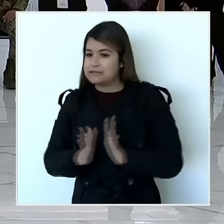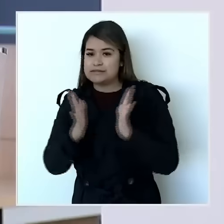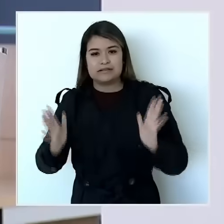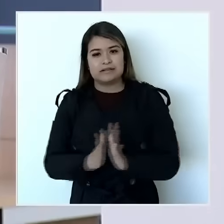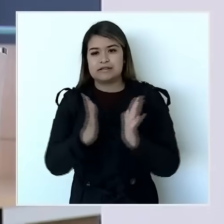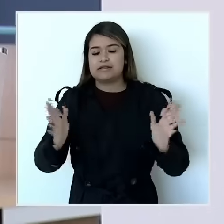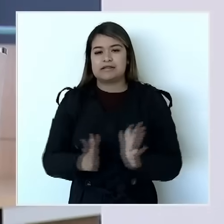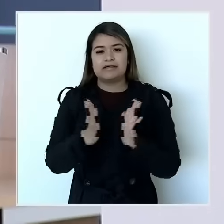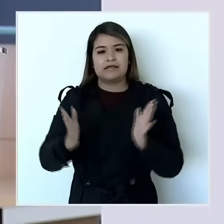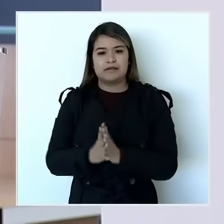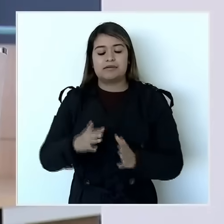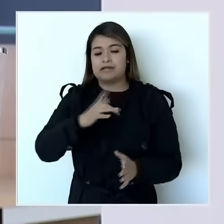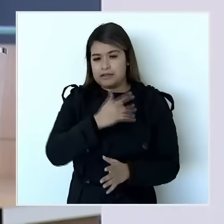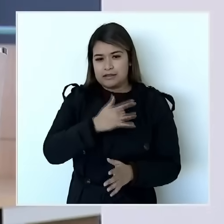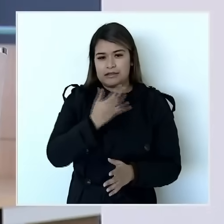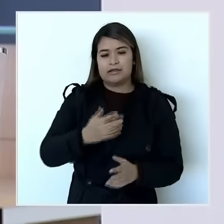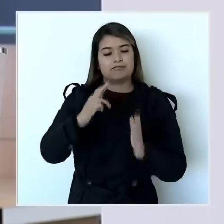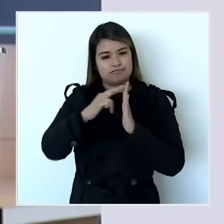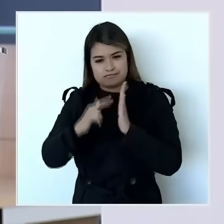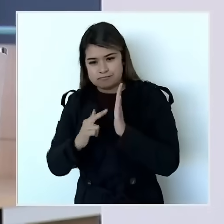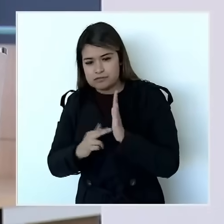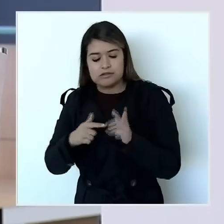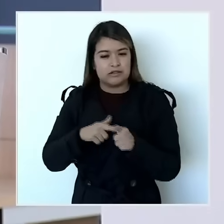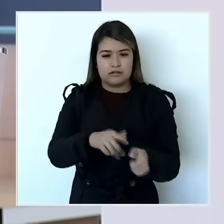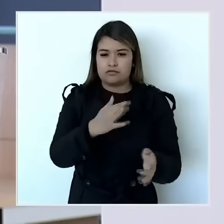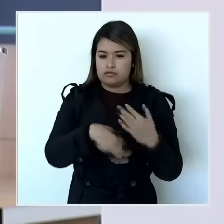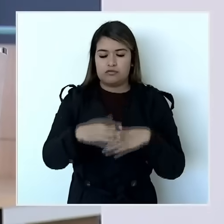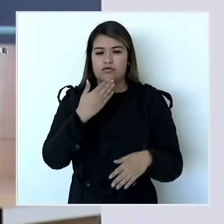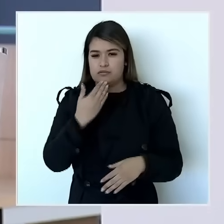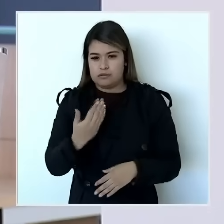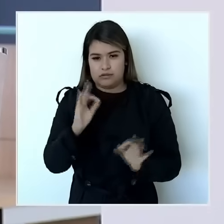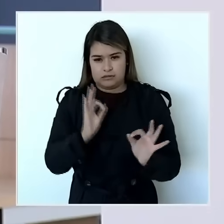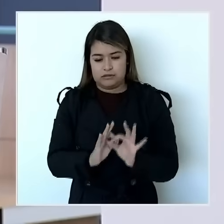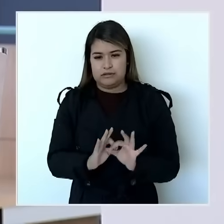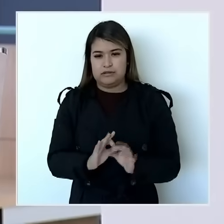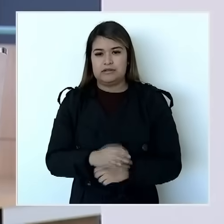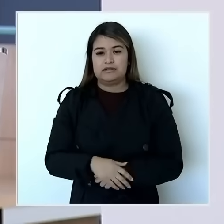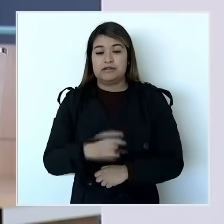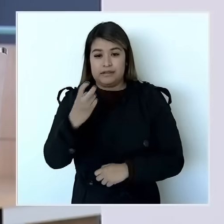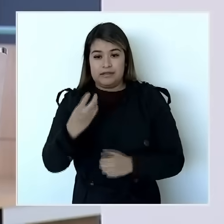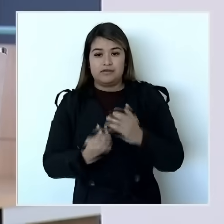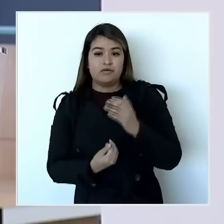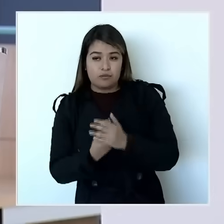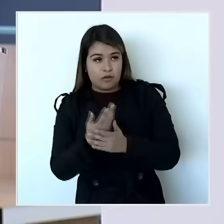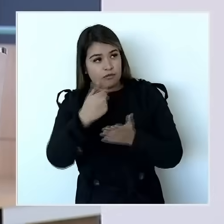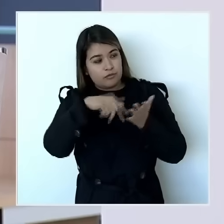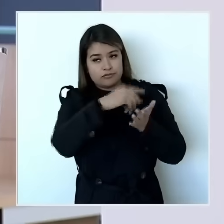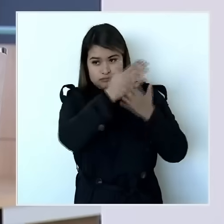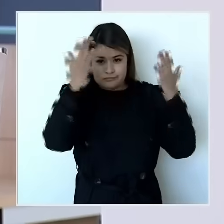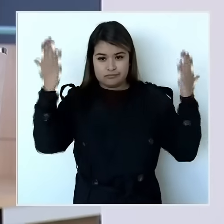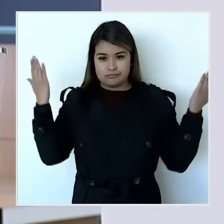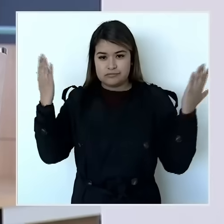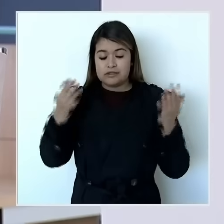transparencia y reglas claras. Por ello, esta nueva sede fue concebida con una perspectiva a